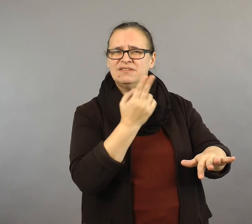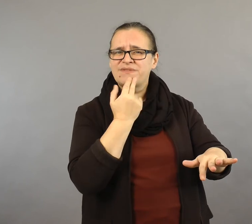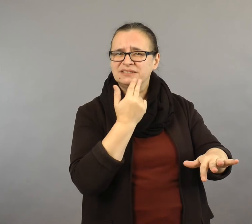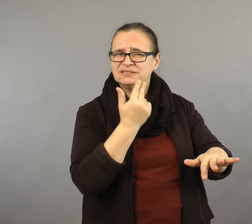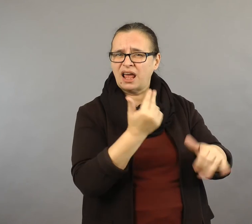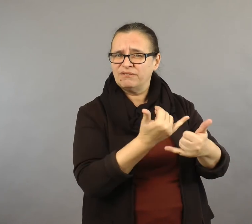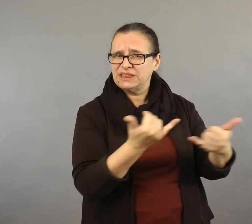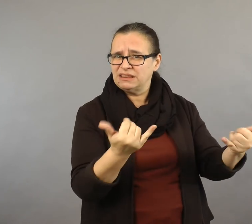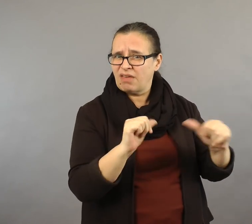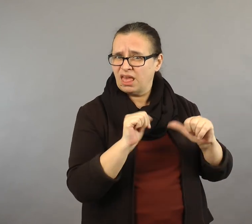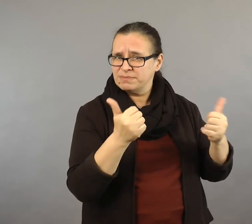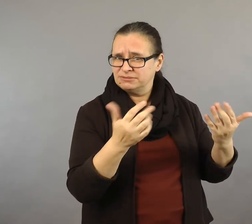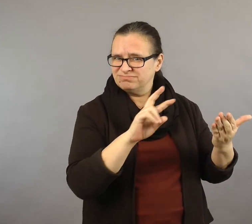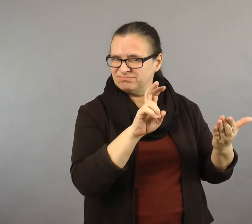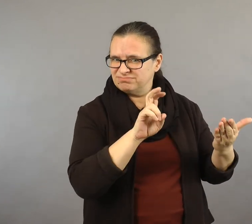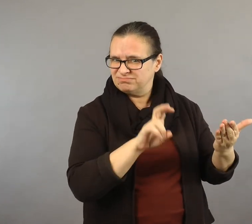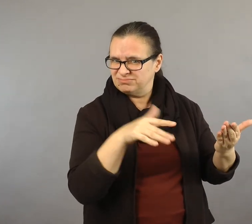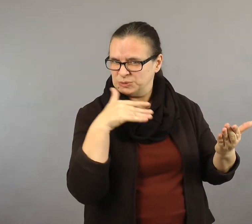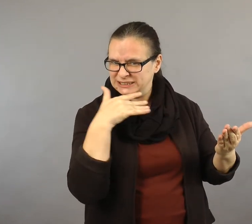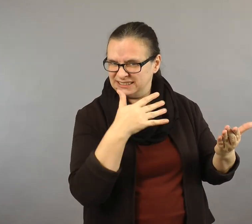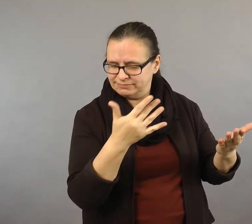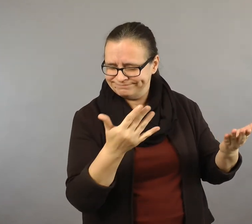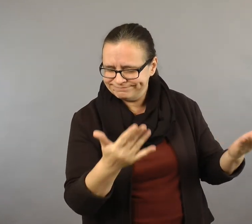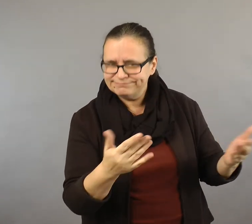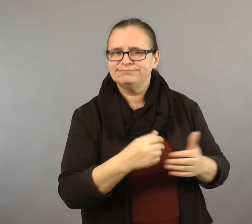Wie soll es da im Wasser noch Leben geben?